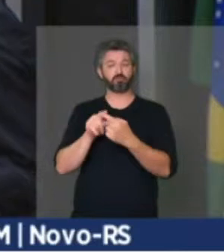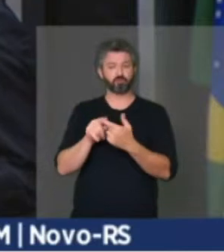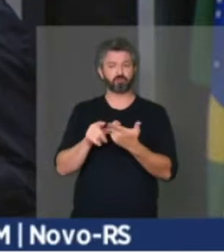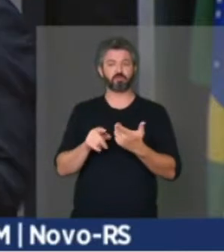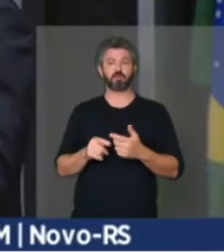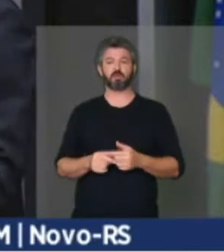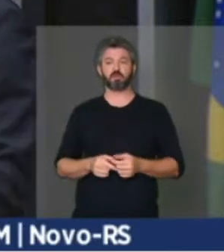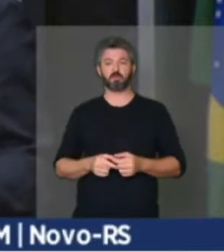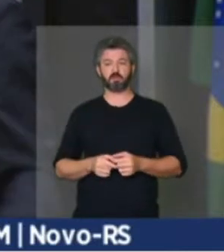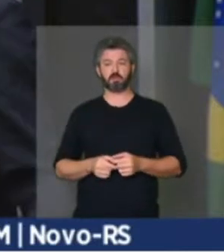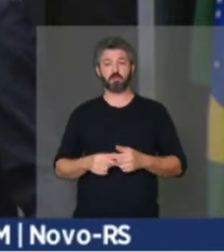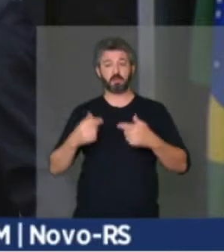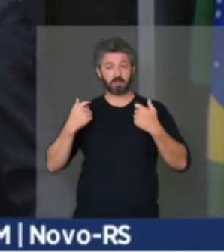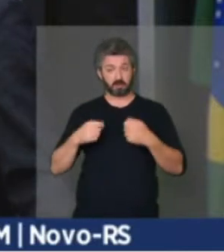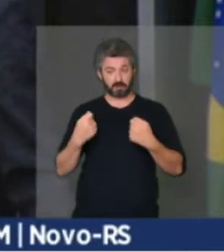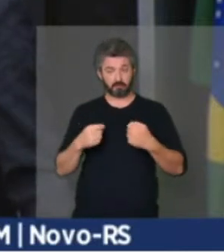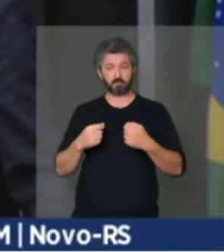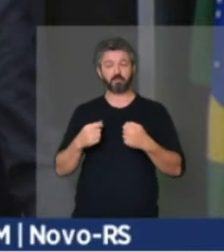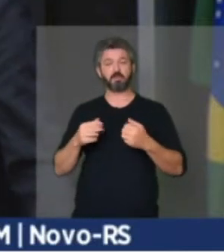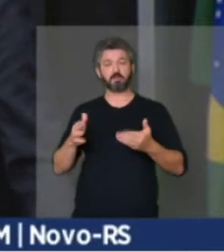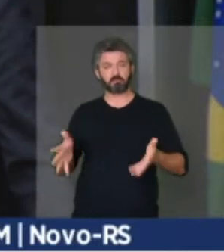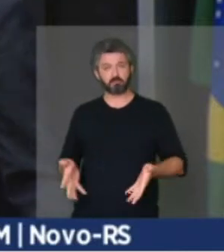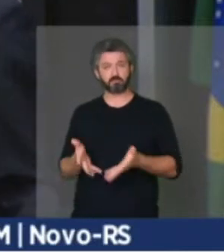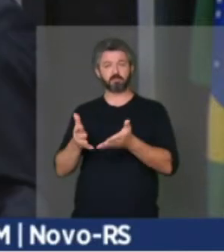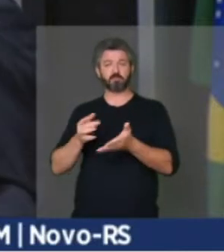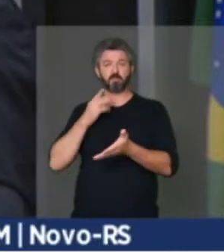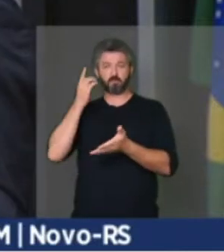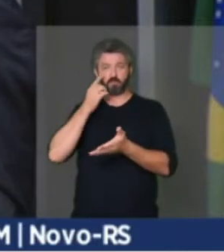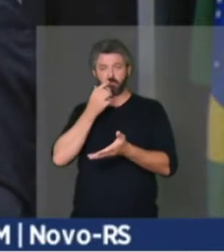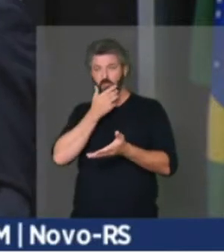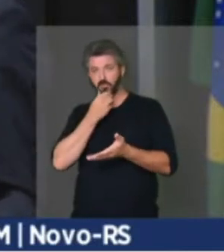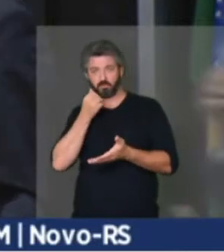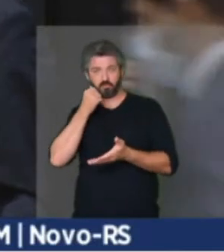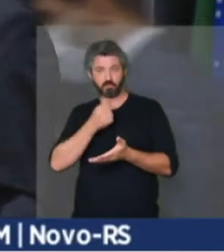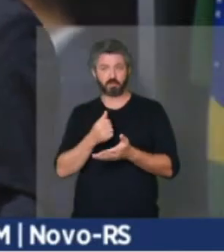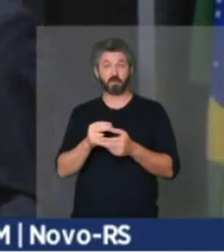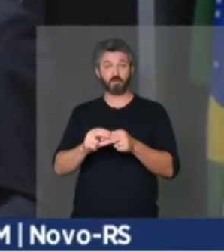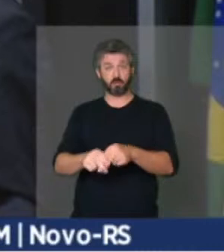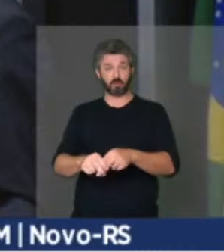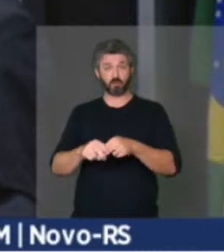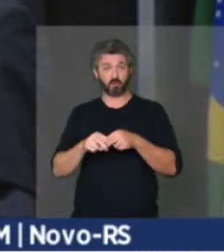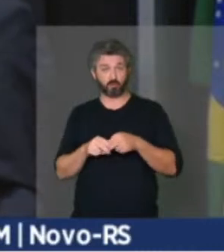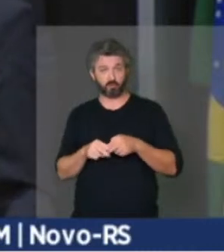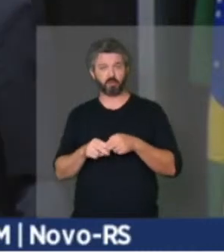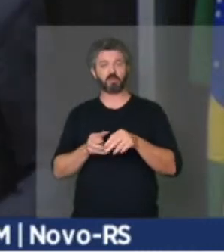PRÓPRIAS MOTIVAÇÕES QUE DEVEM MOVER DEPUTADOS E DEPUTADAS. POR ISSO, SENHOR PRESIDENTE, ORIENTAMOS CONTRARIAMENTE ESPERANDO QUE O MINISTRO FAÇA TODOS OS